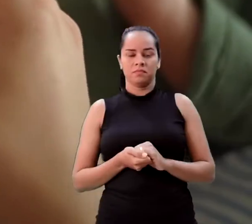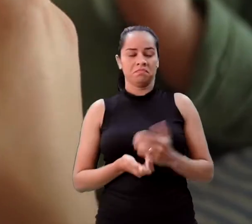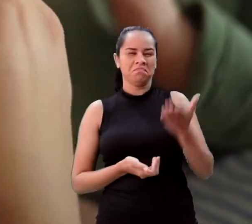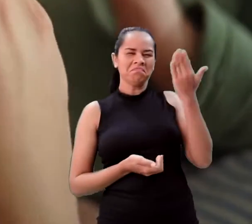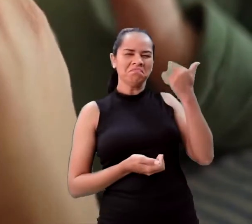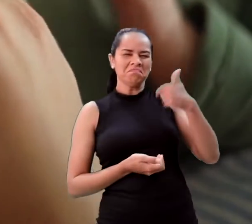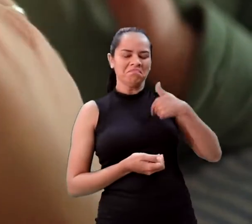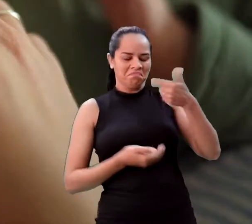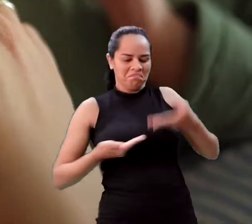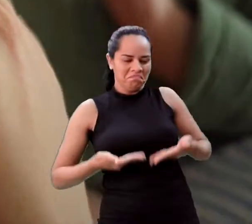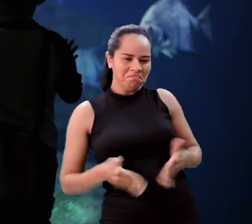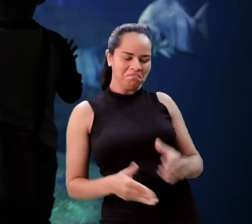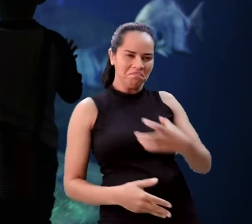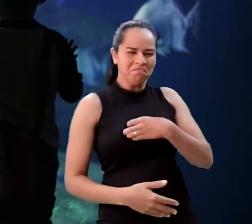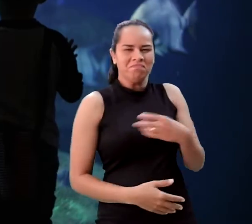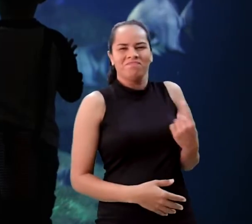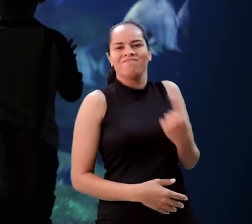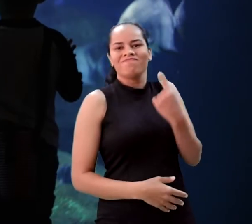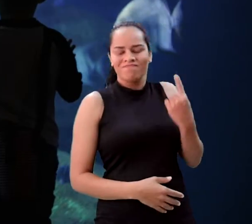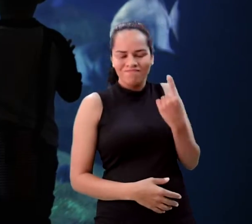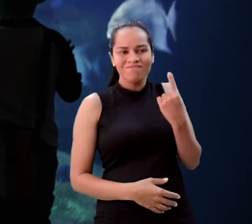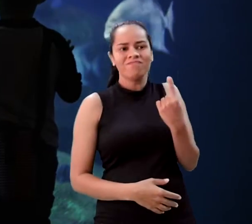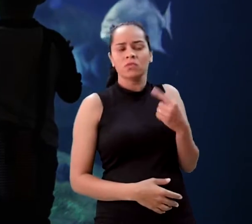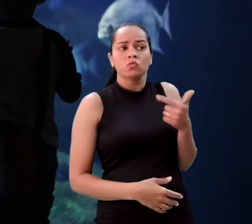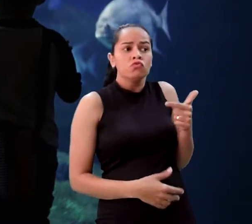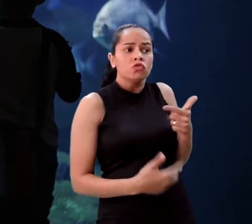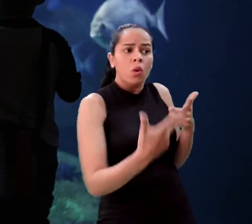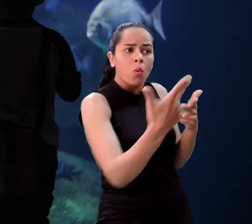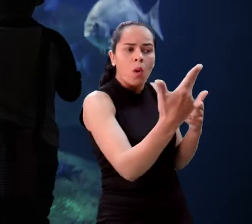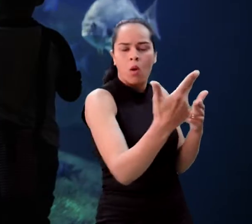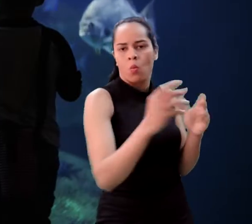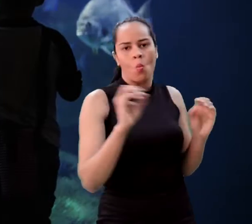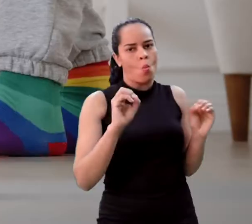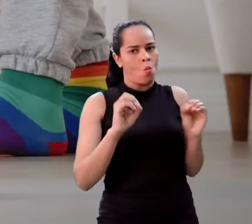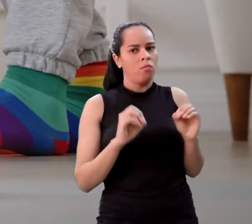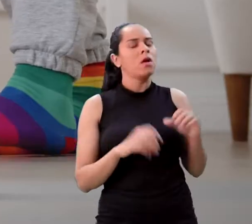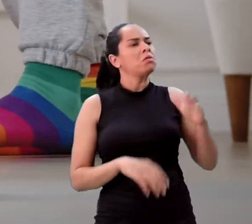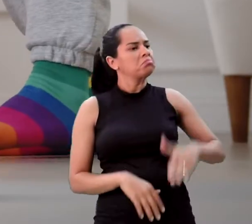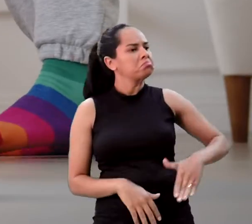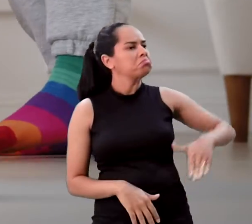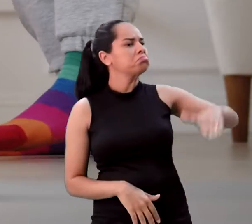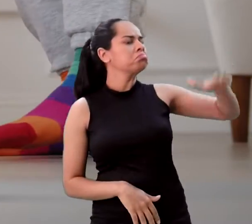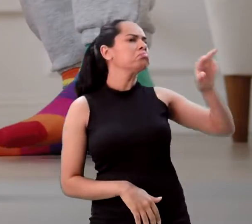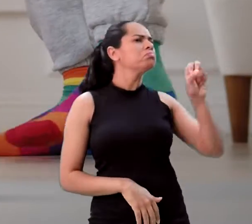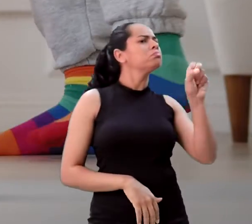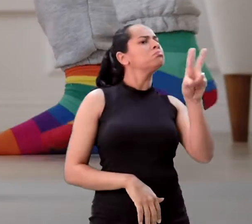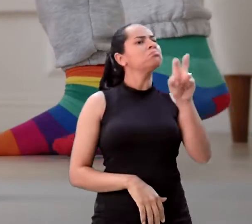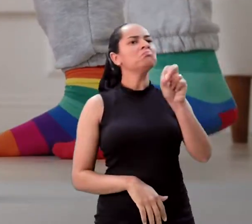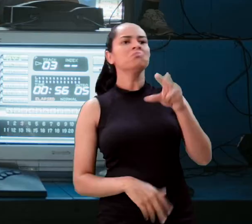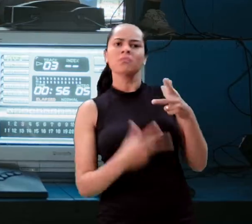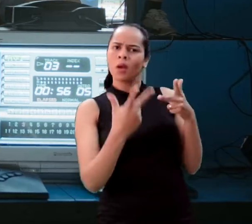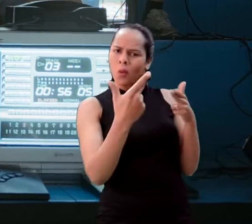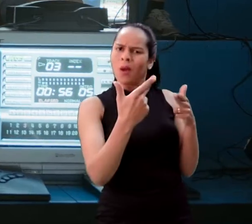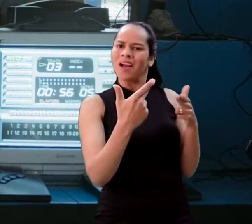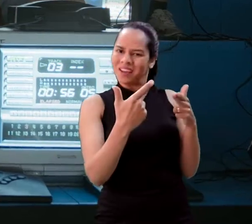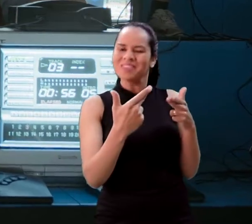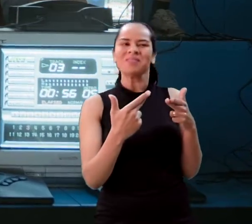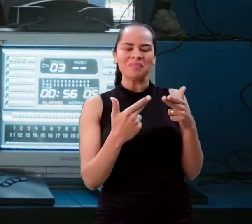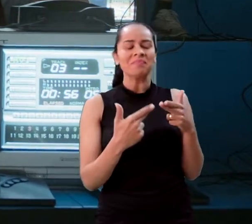Quando eu nasci, eu estava sozinho. Não havia ninguém igual a mim. Fui crescendo e comecei a encontrar outros como eu.